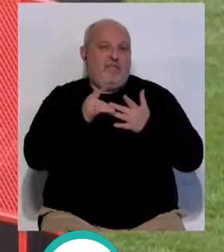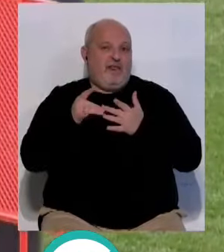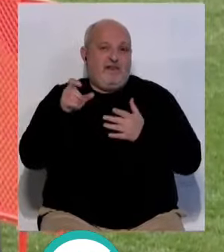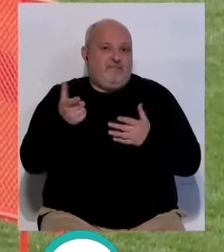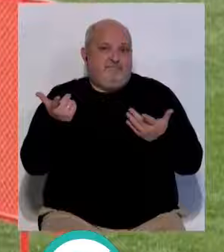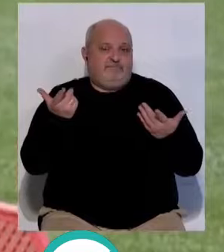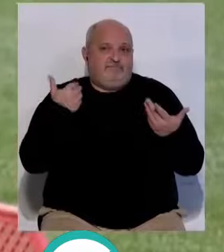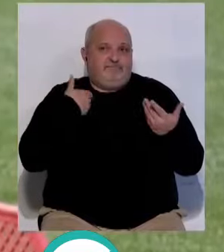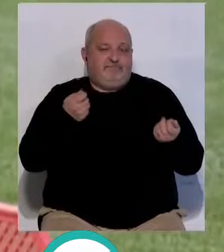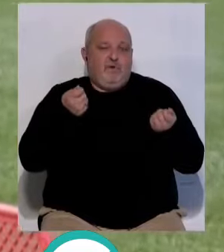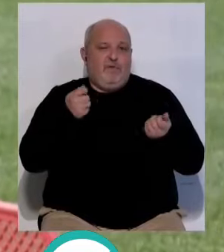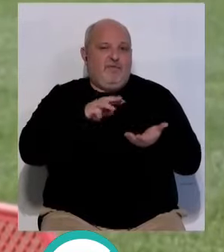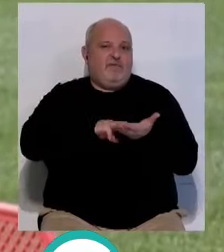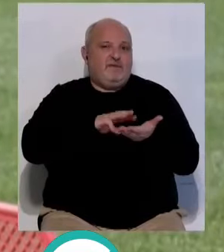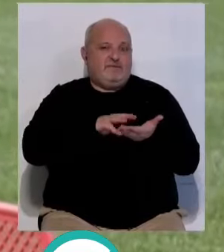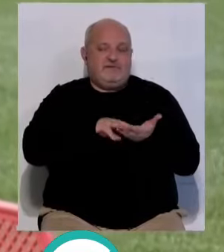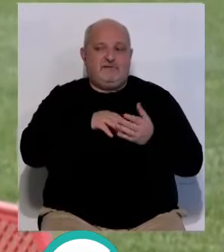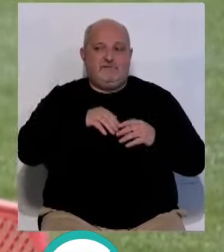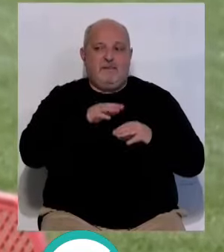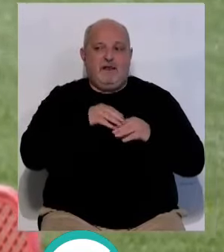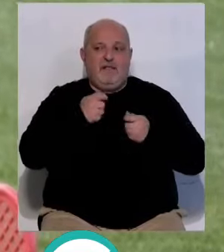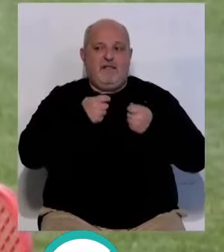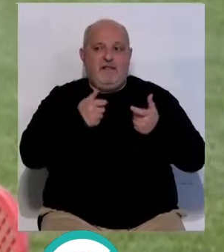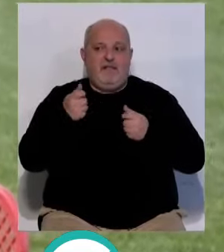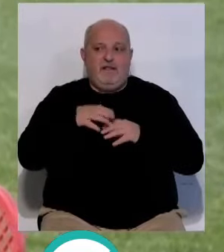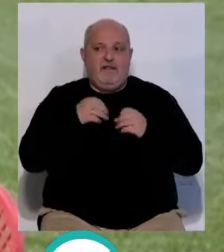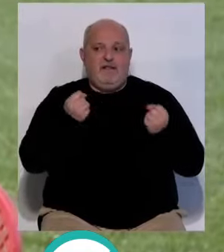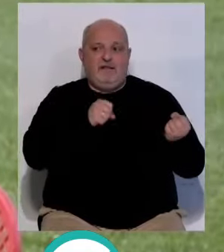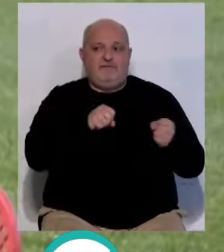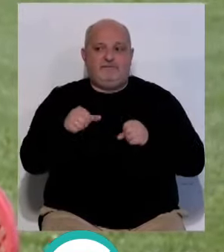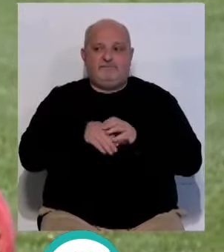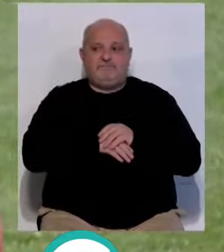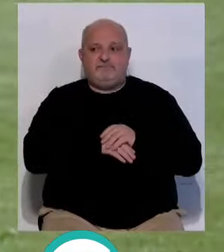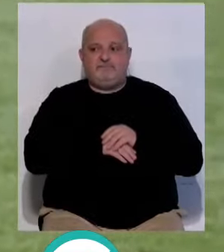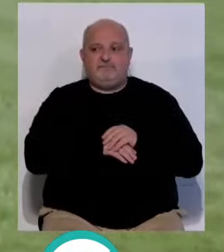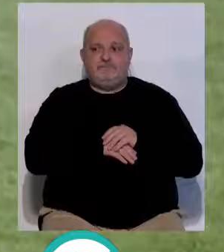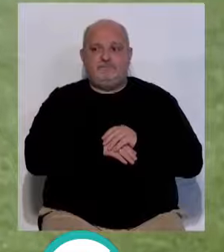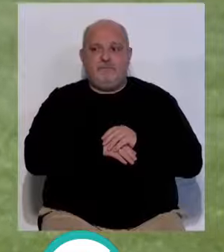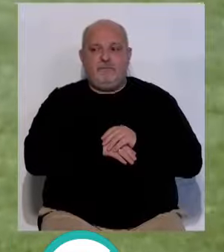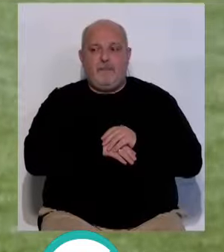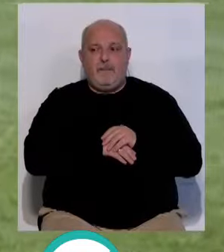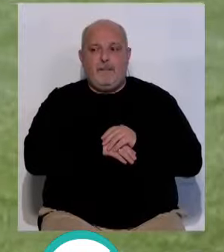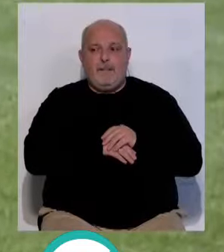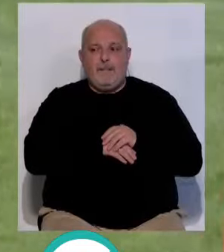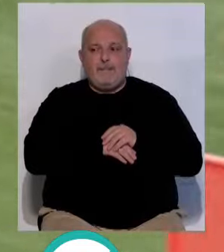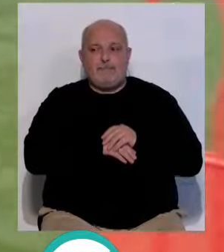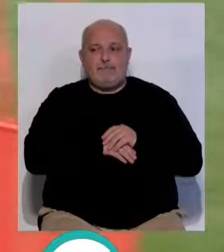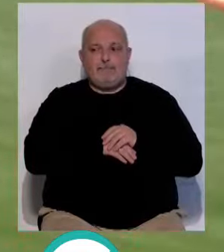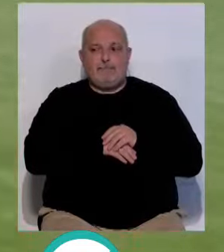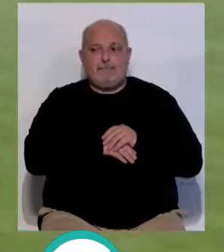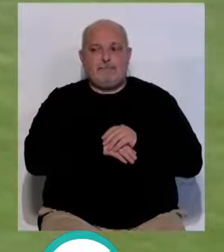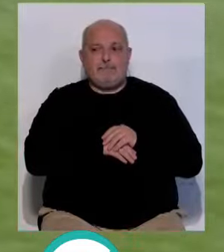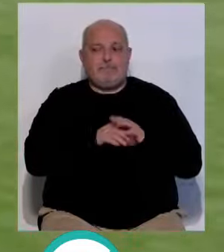que tiene que ser muy fuerte muy sólido para para para Sergio no yo creo que H sí Aparentemente Luis